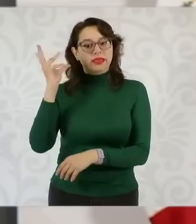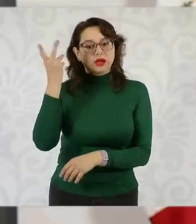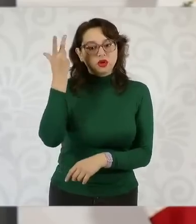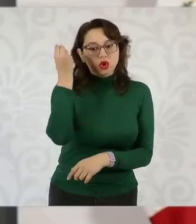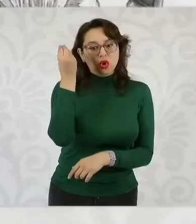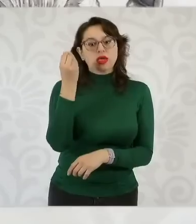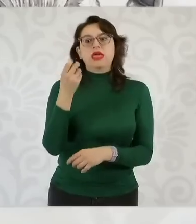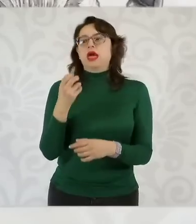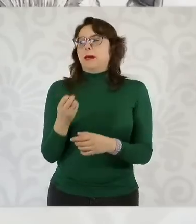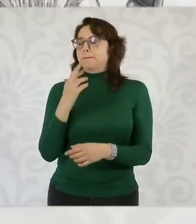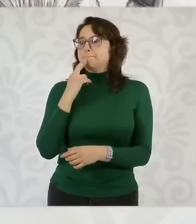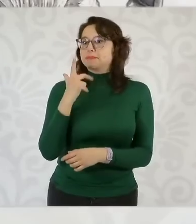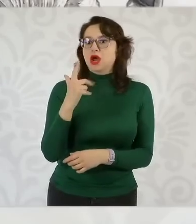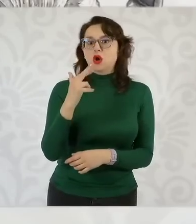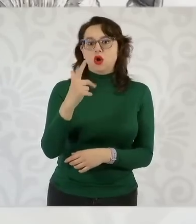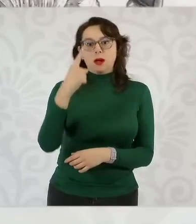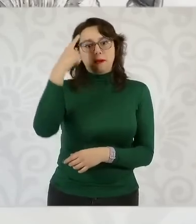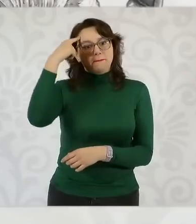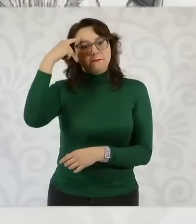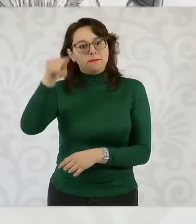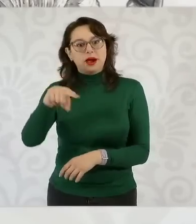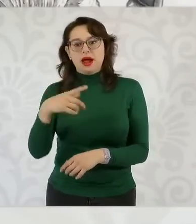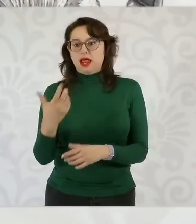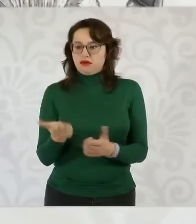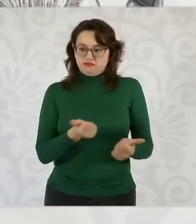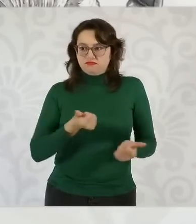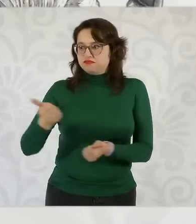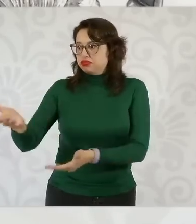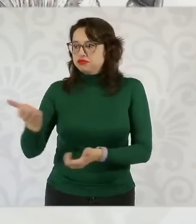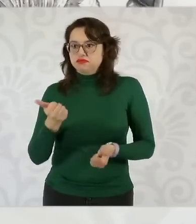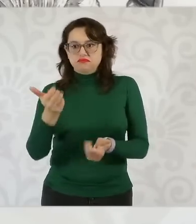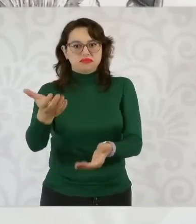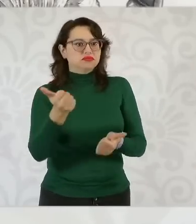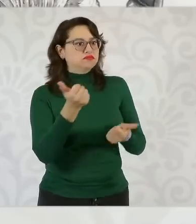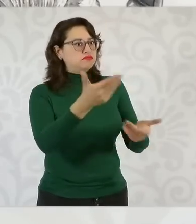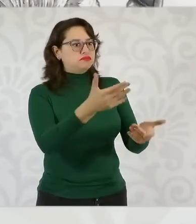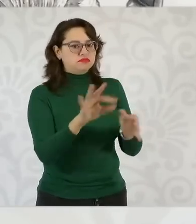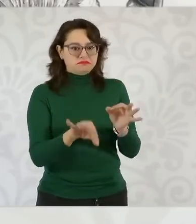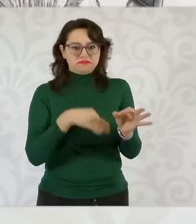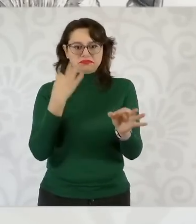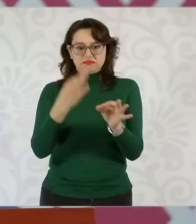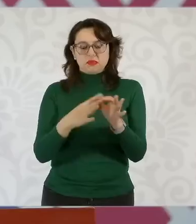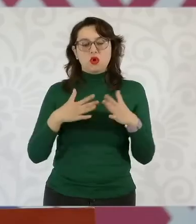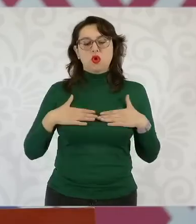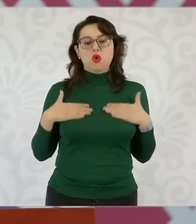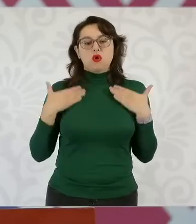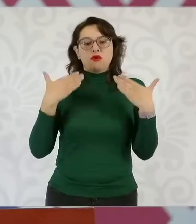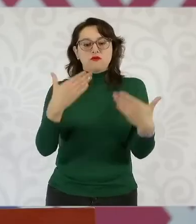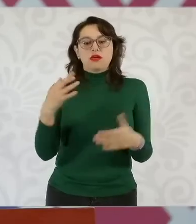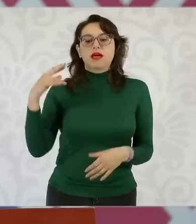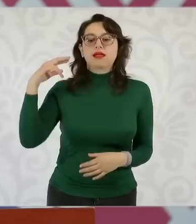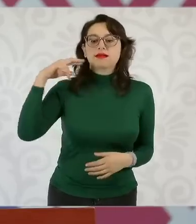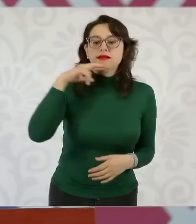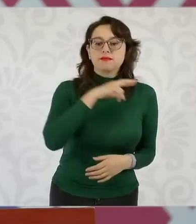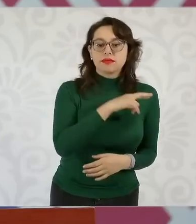para garantizar las entregas que sean confiables y rápidas para todos los clientes mexicanos